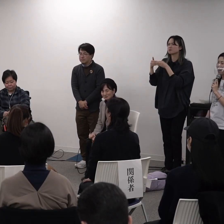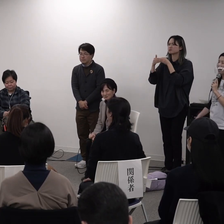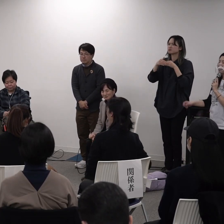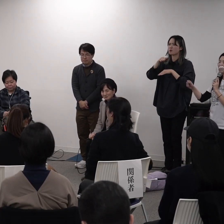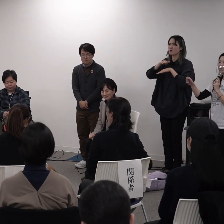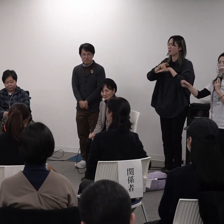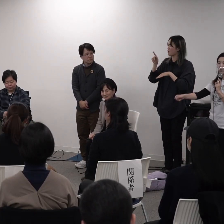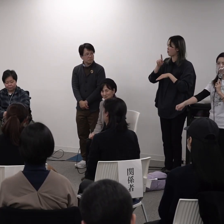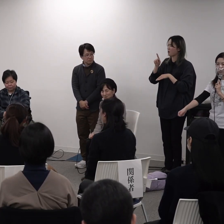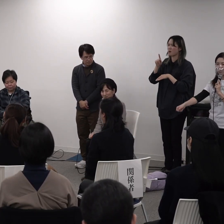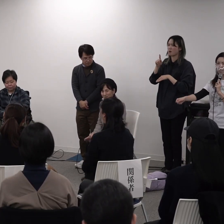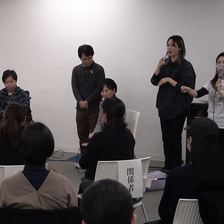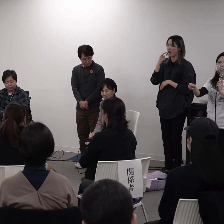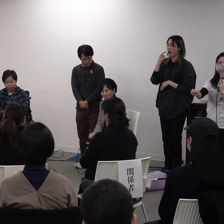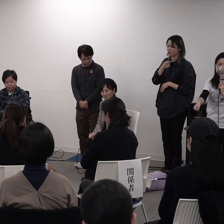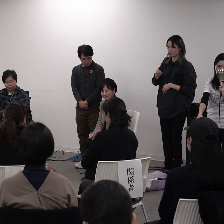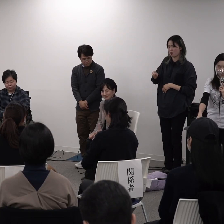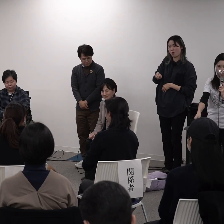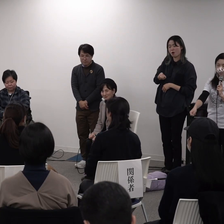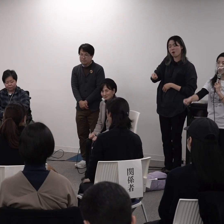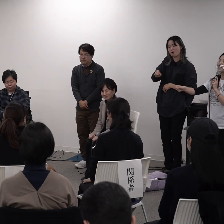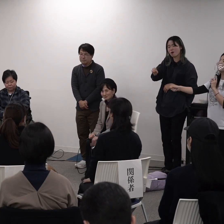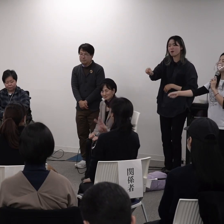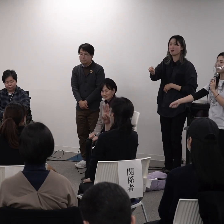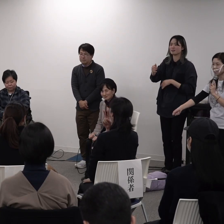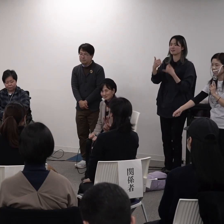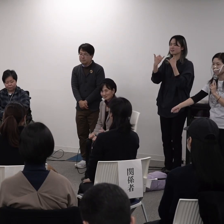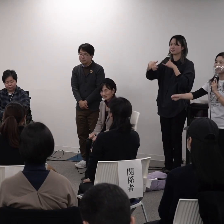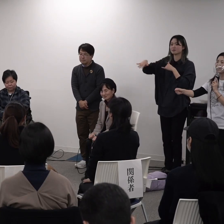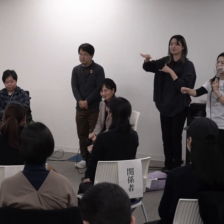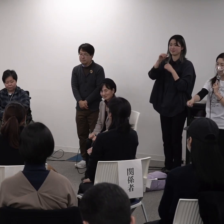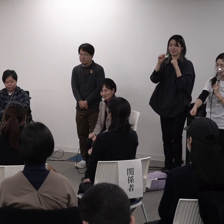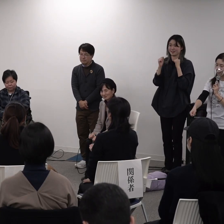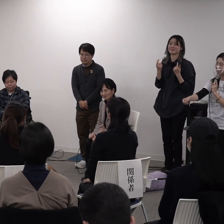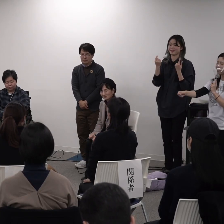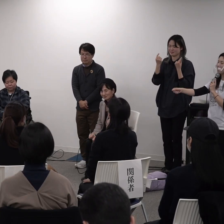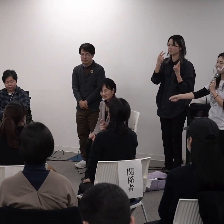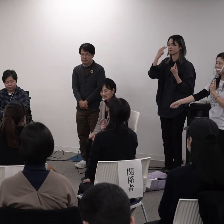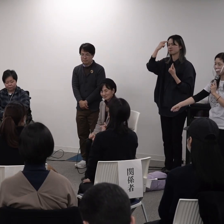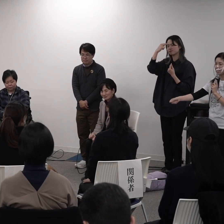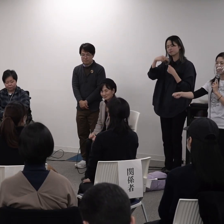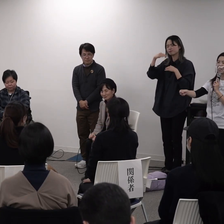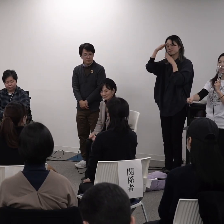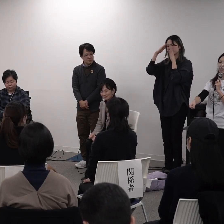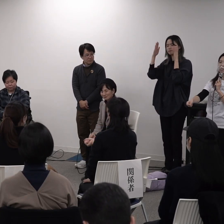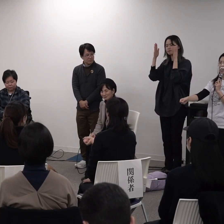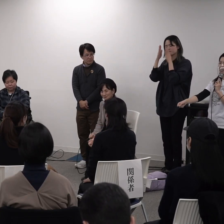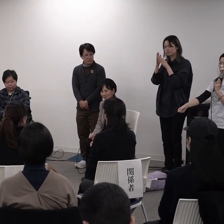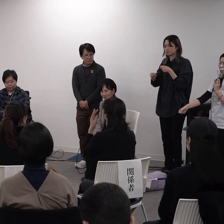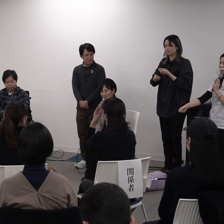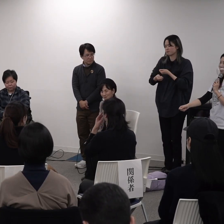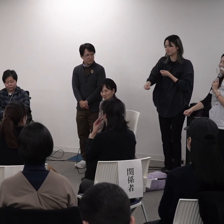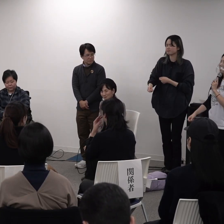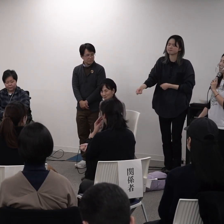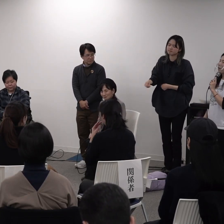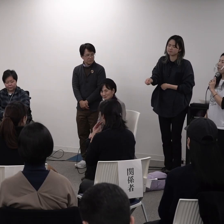白杖ついて歩いていらっしゃる方 ご存知ですよね白い杖ついて確認をしながら歩いていらっしゃいます